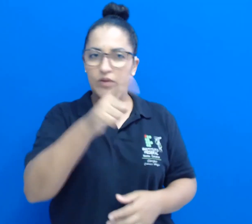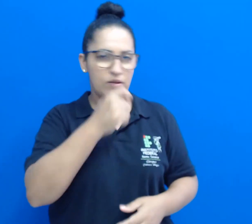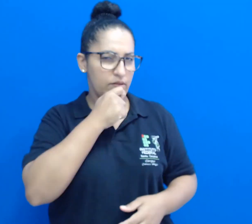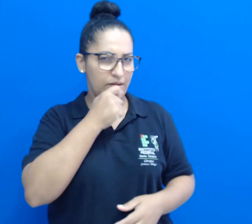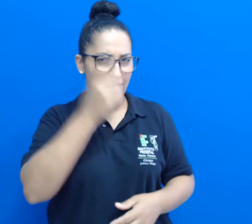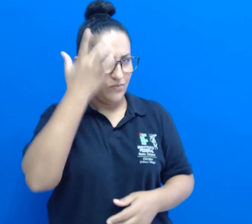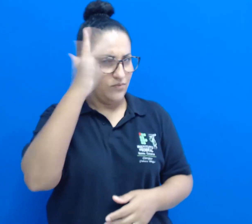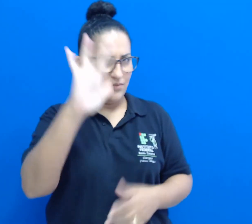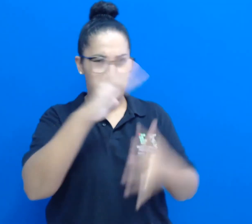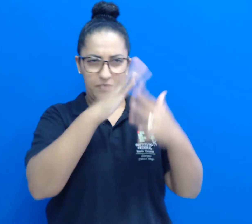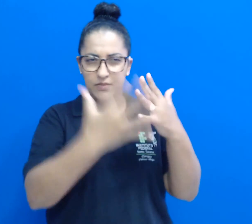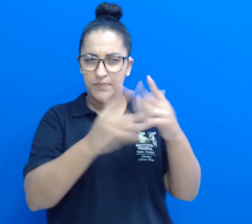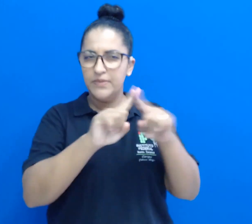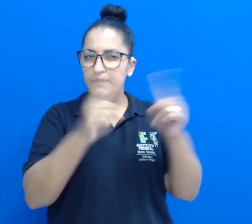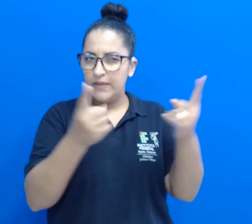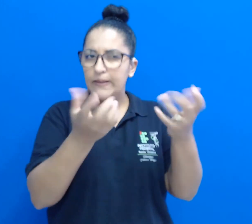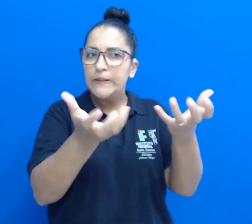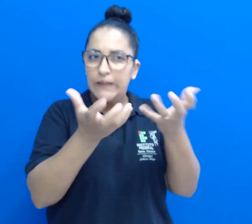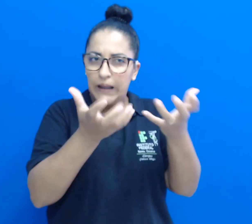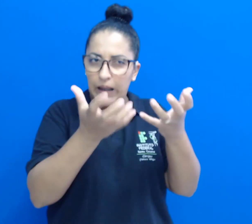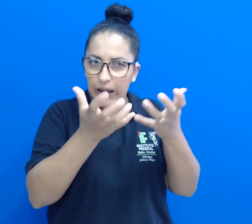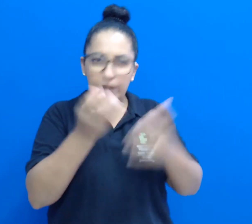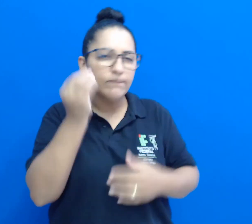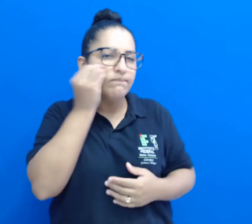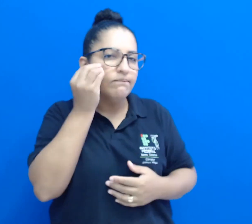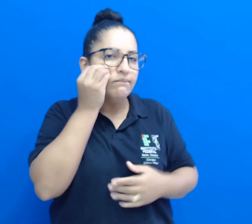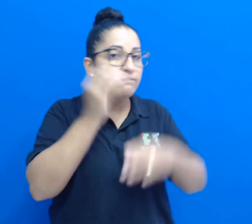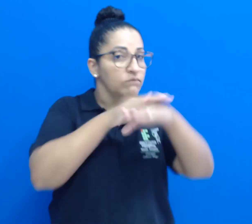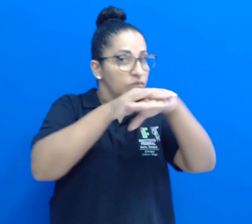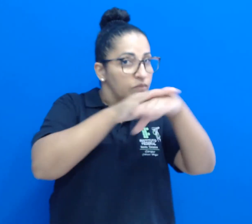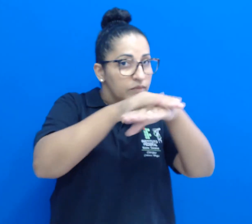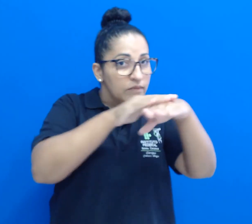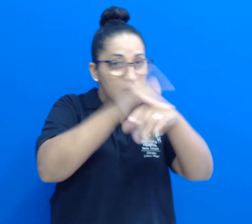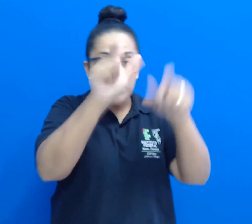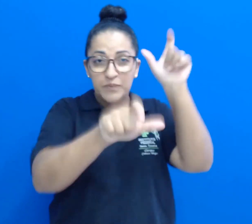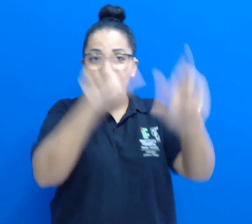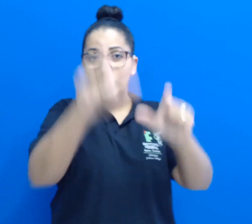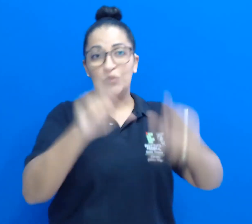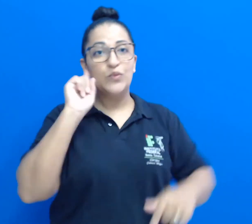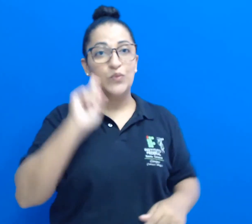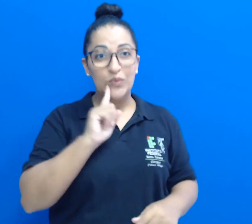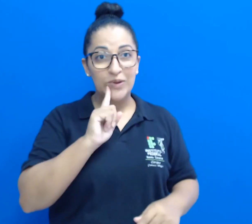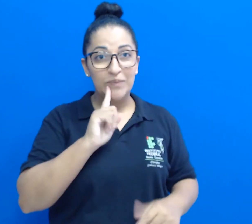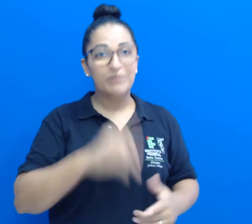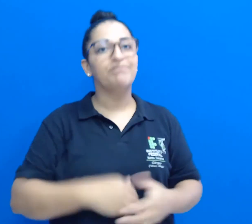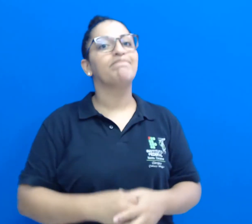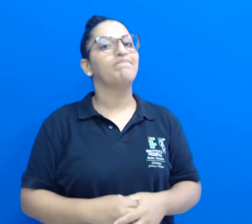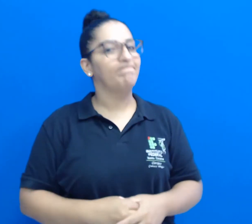Você ainda não sabe a Libras, mas quer tentar conversar com pessoas Surdas?